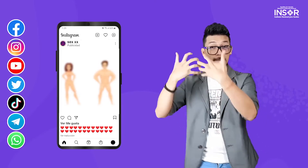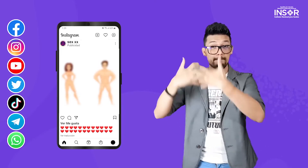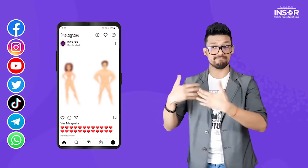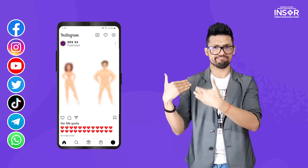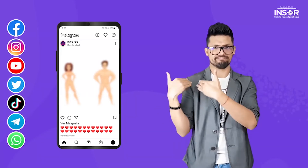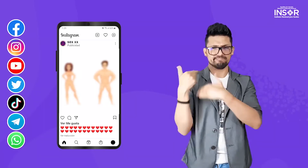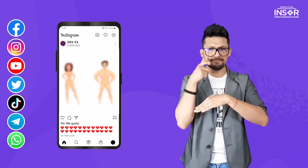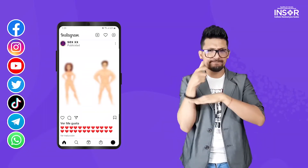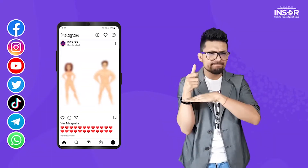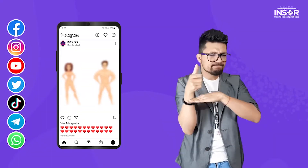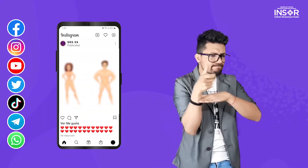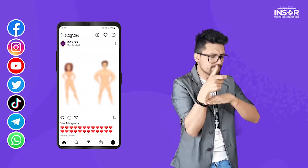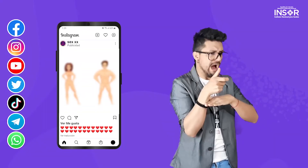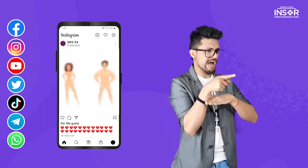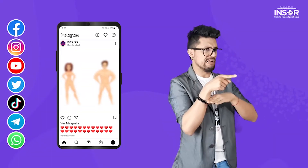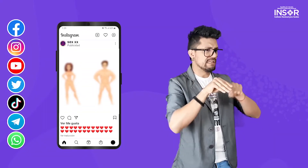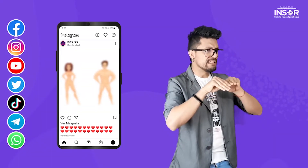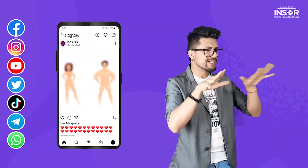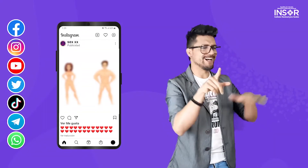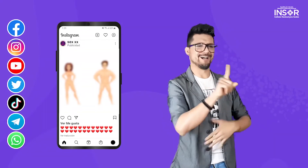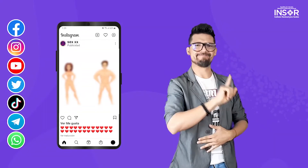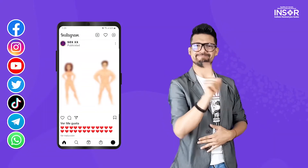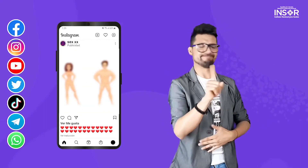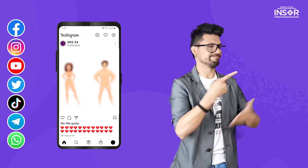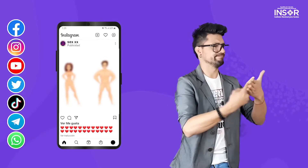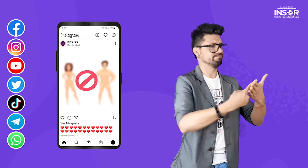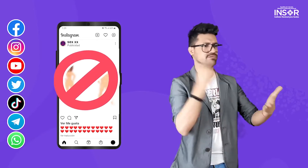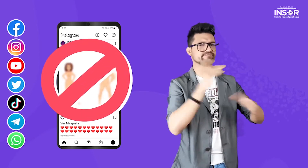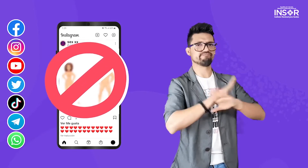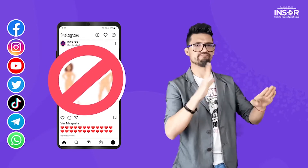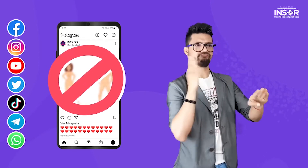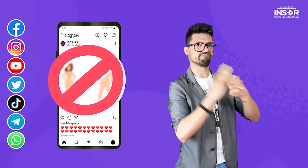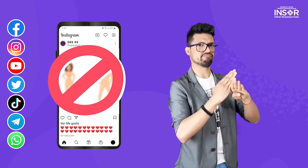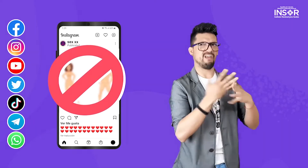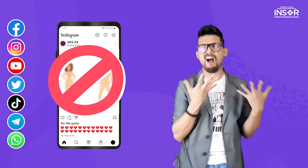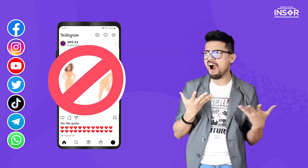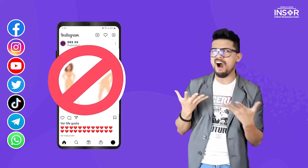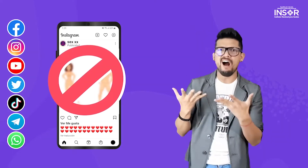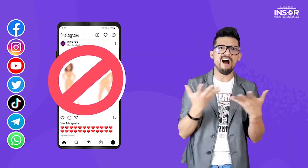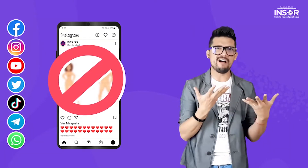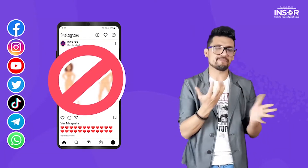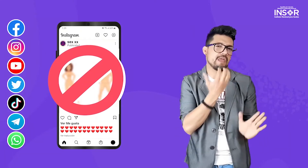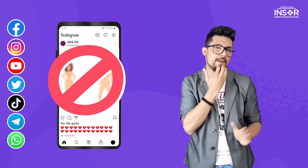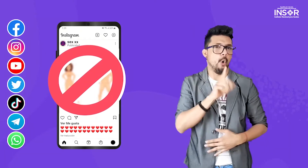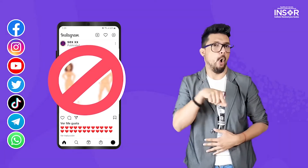si lo hacen, Instagram detectará el contenido, lo eliminará y es posible que bloqueen su cuenta.